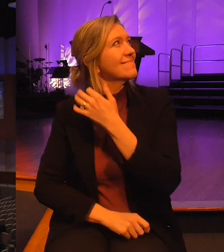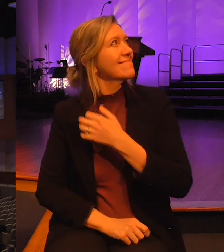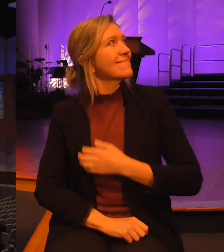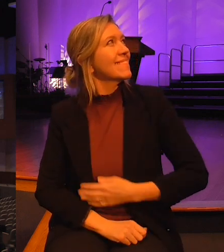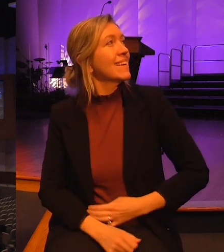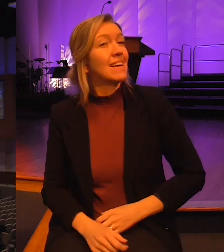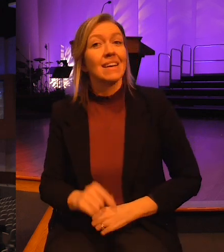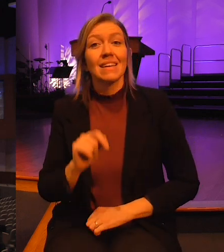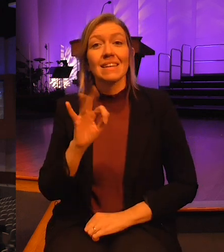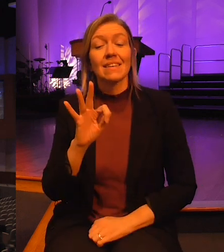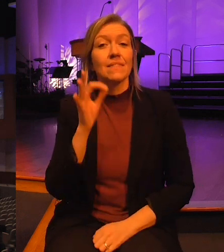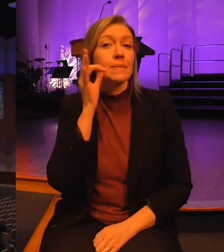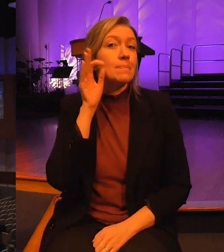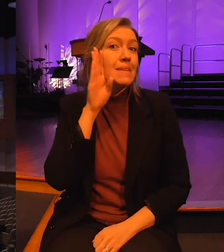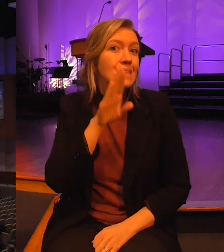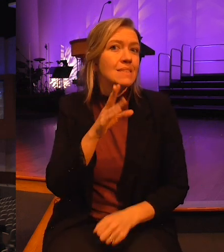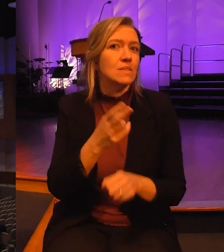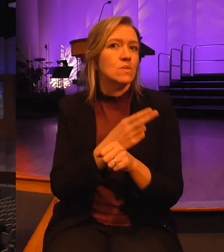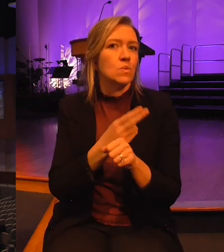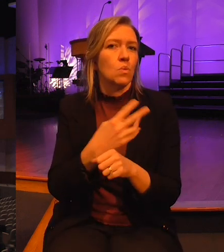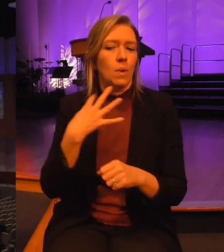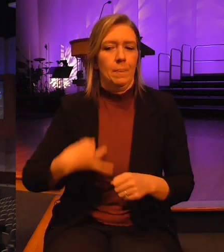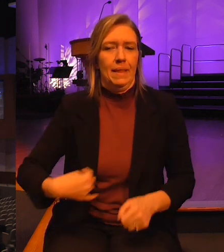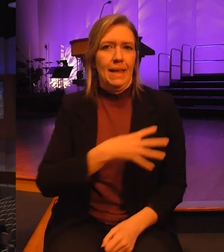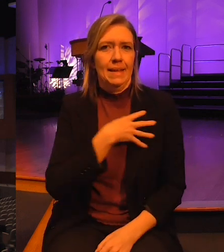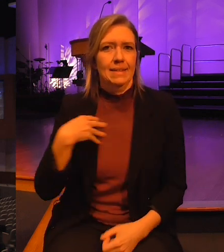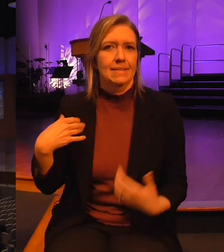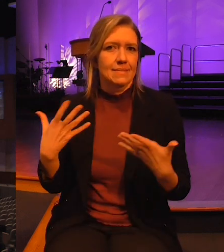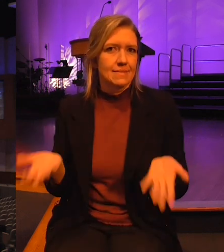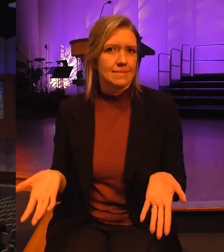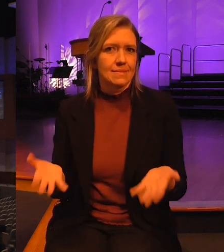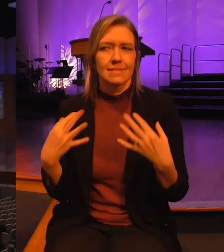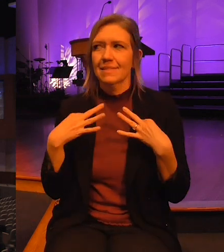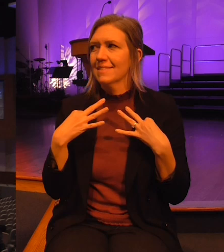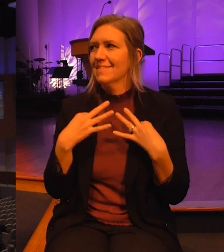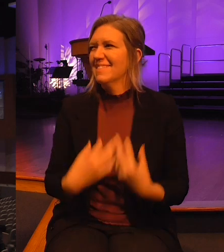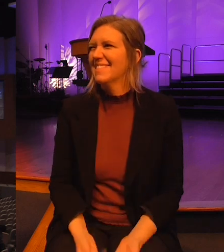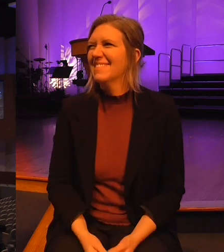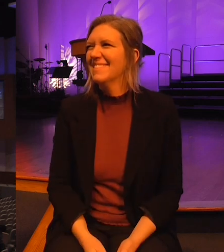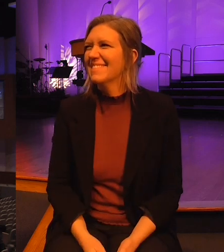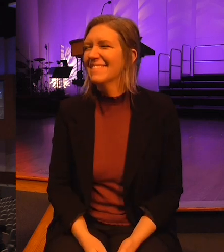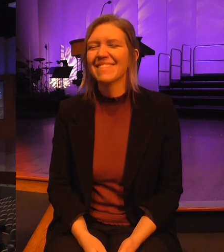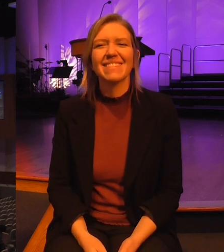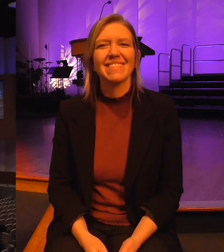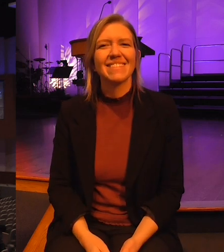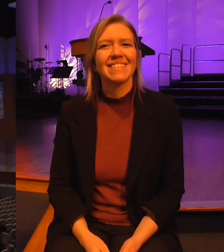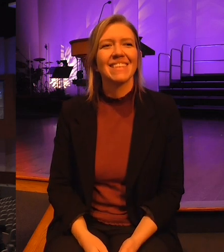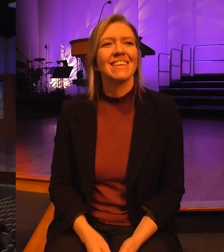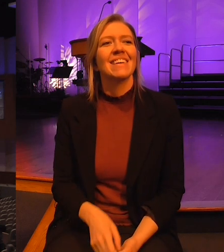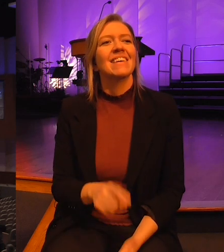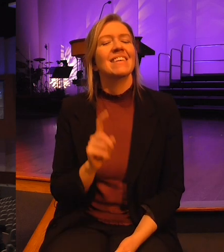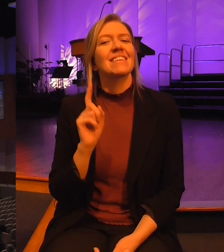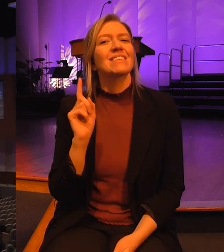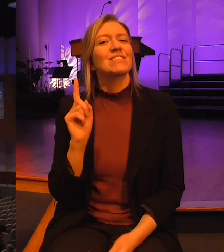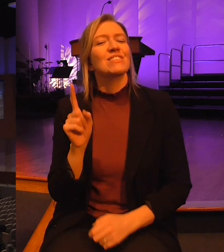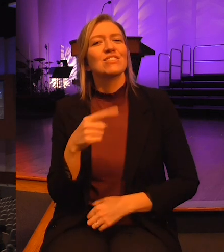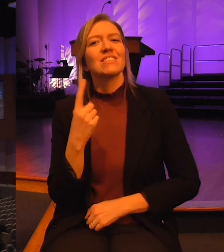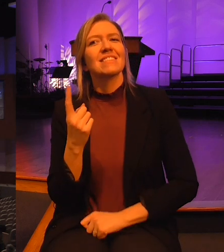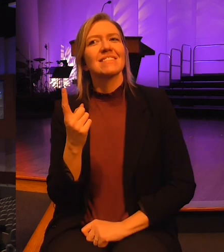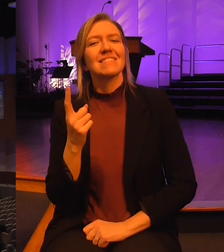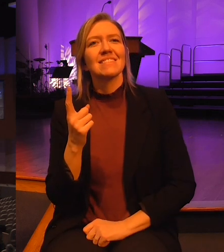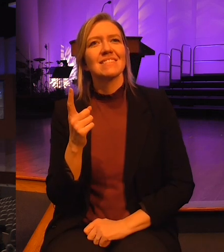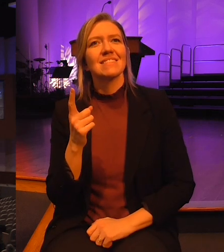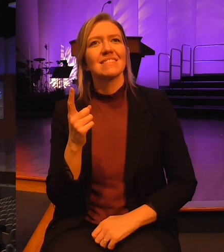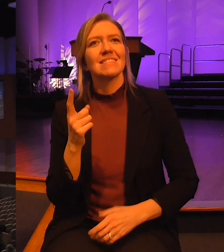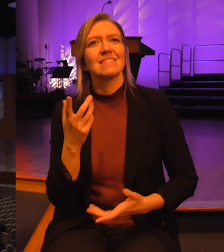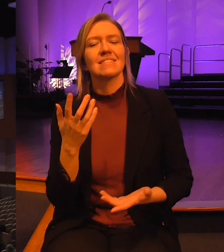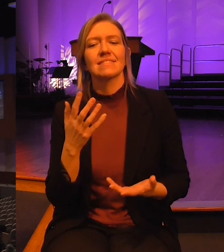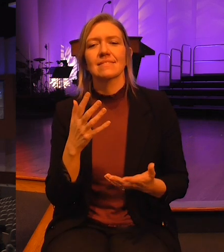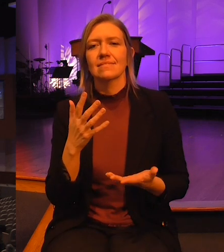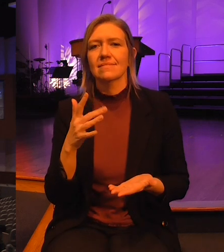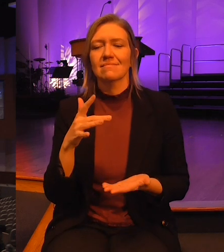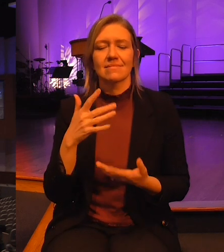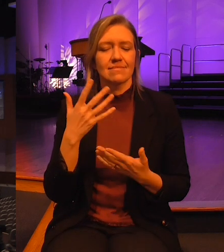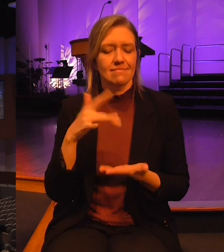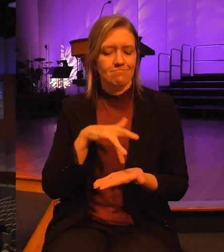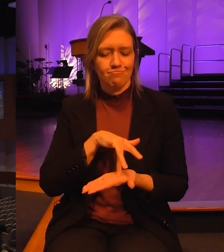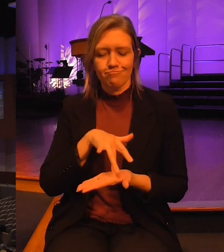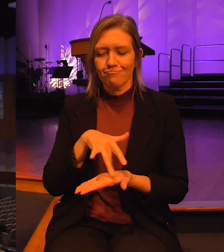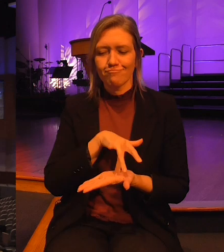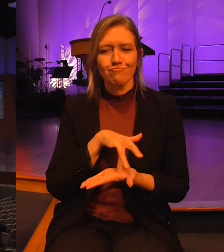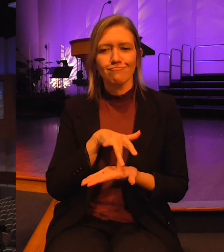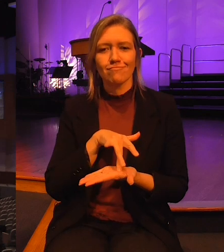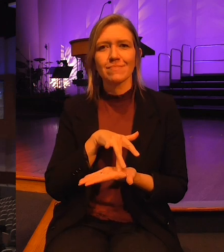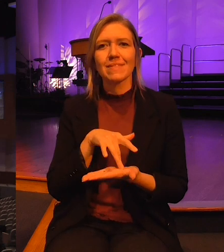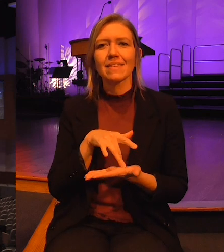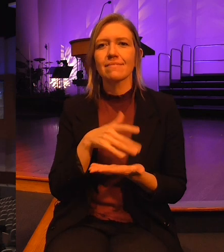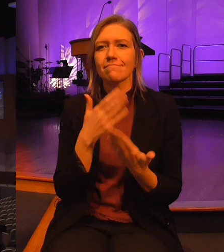cuadros, así que simplemente nos centramos y damos gracias por este tiempo juntos por este despertar